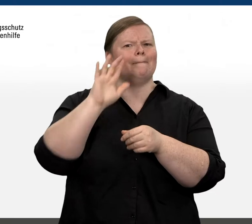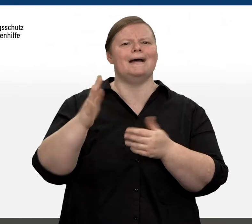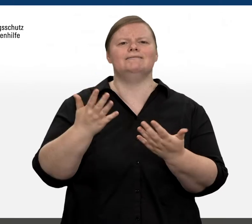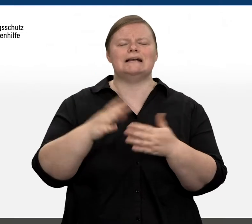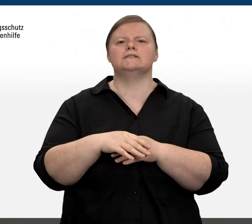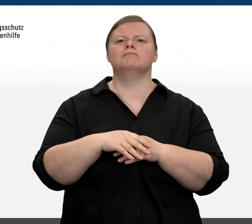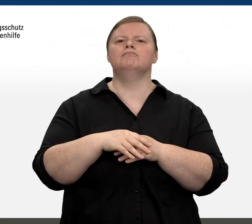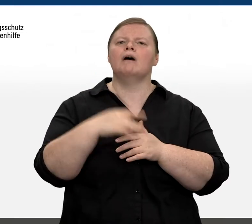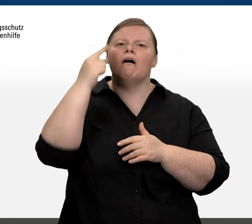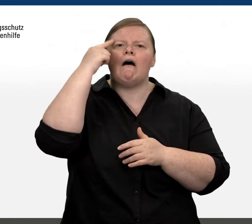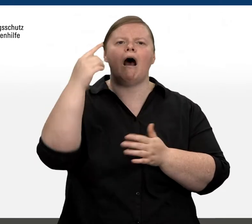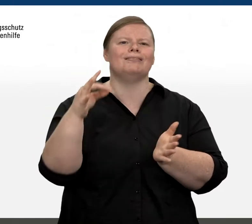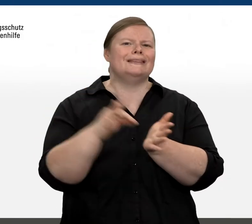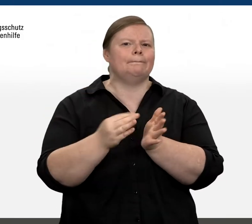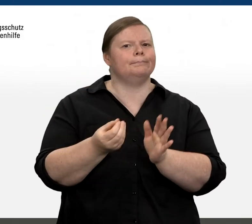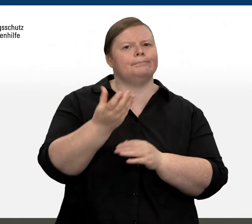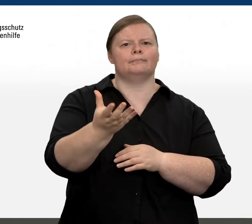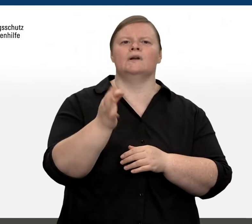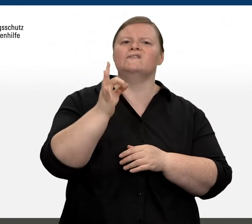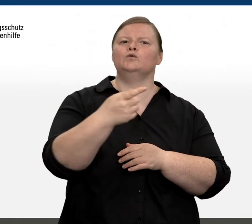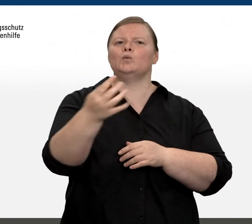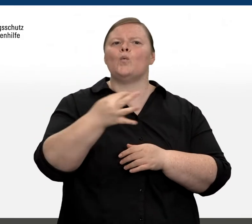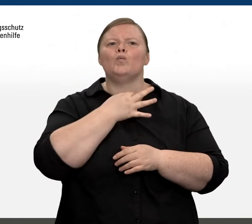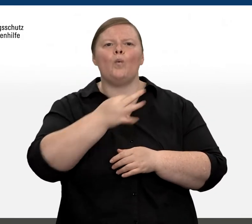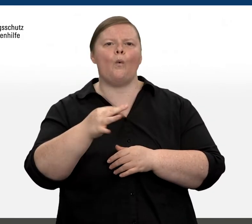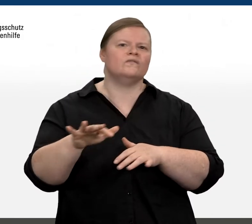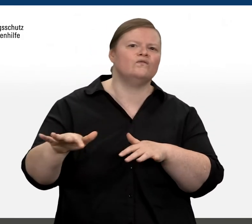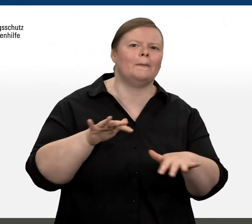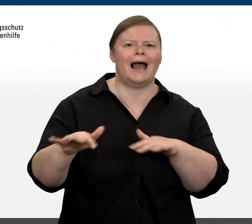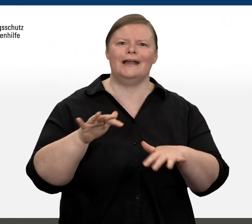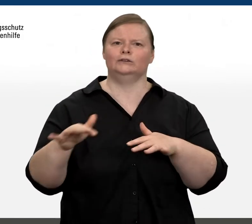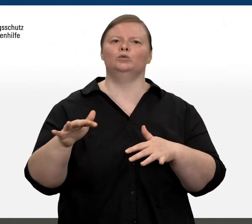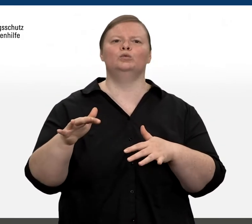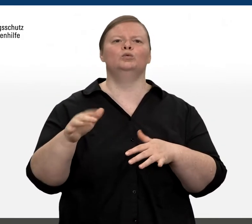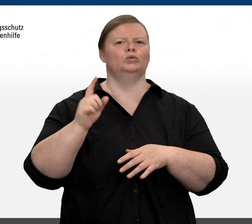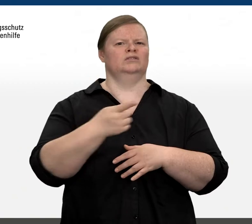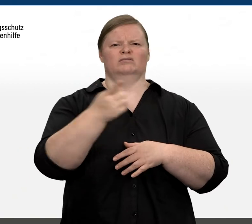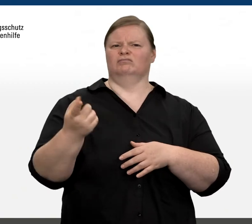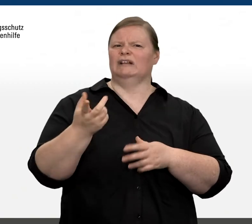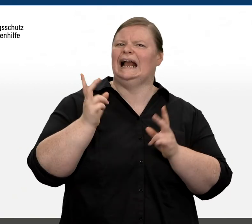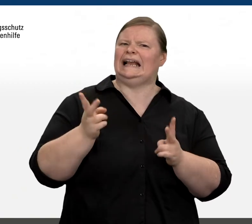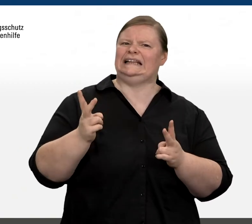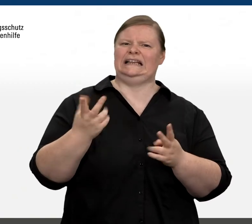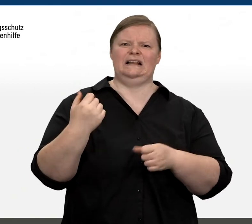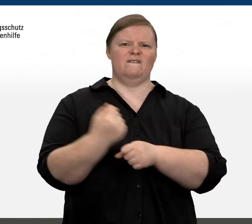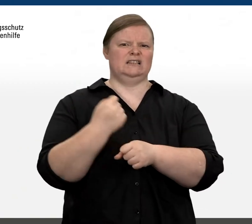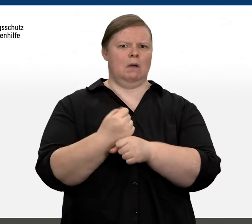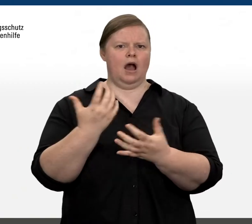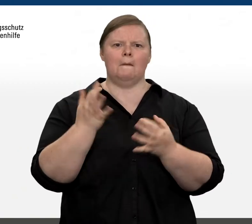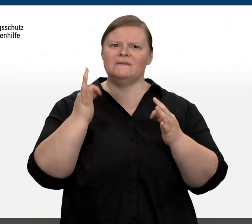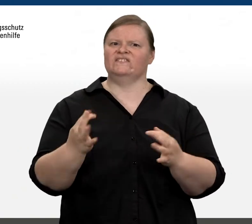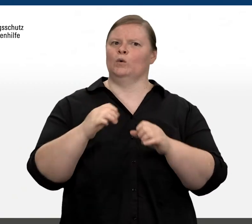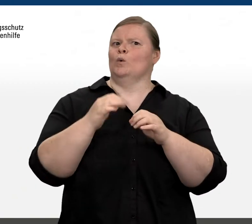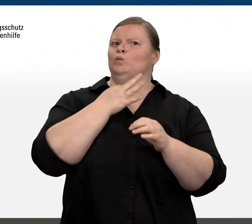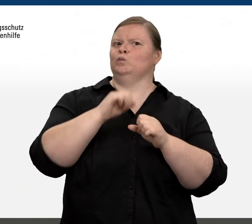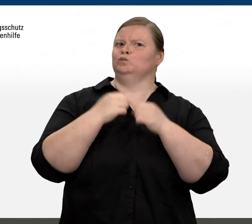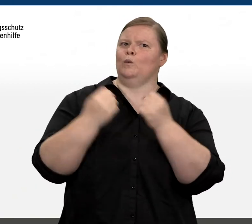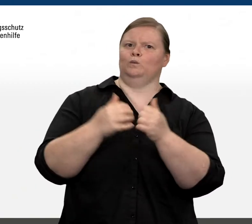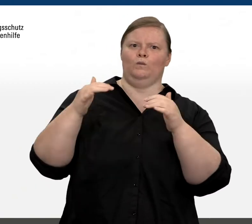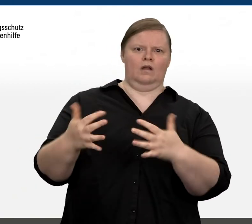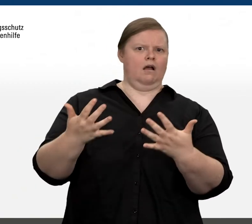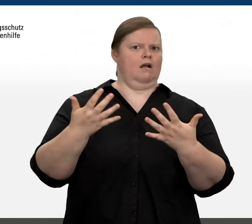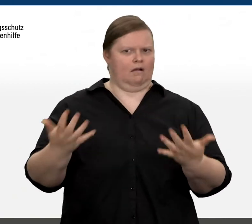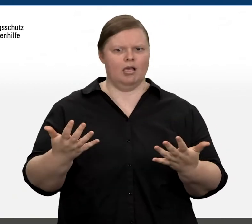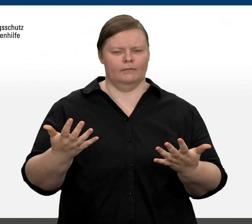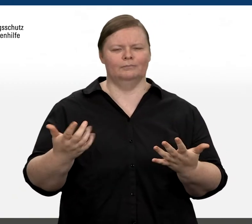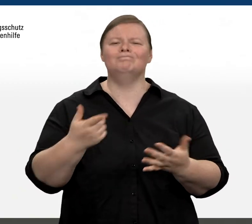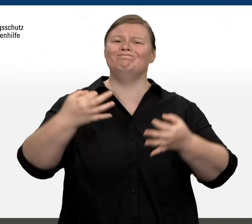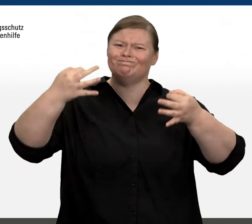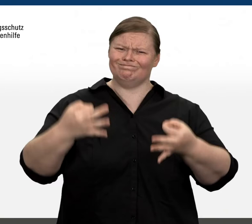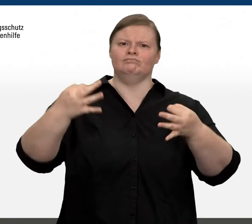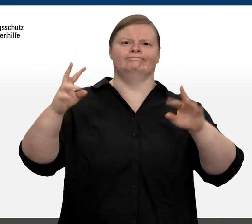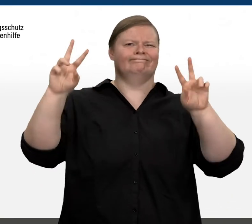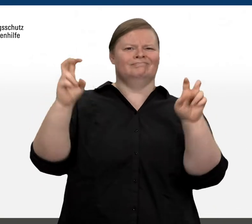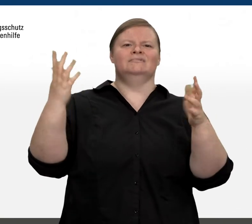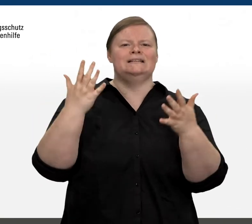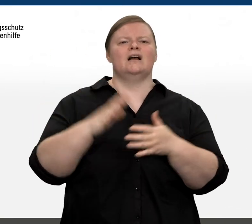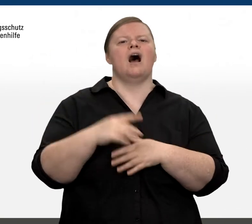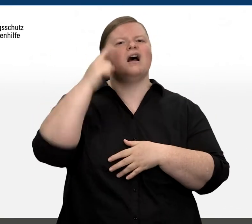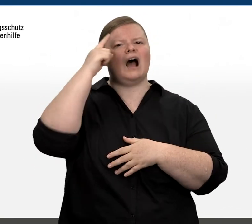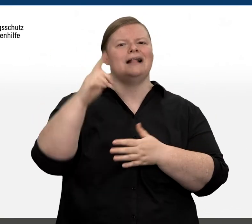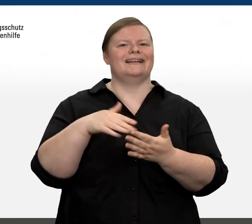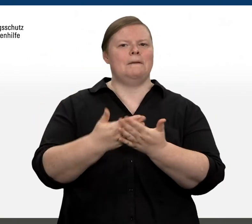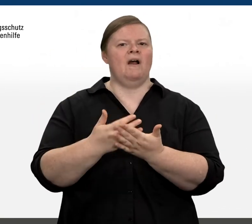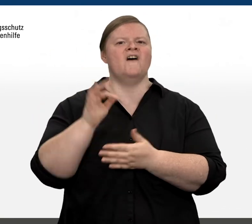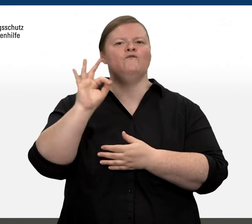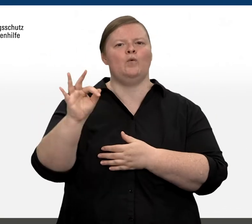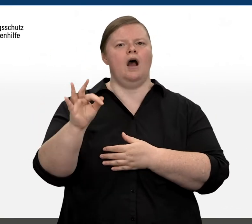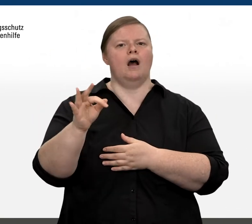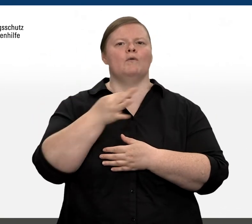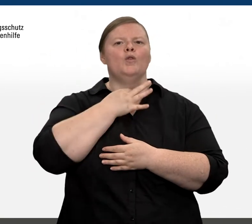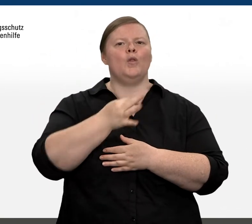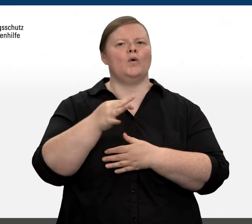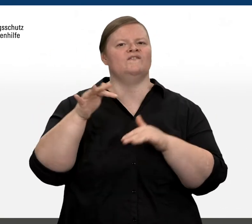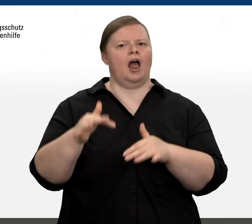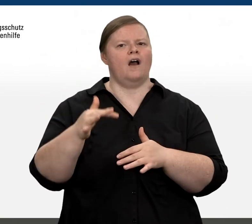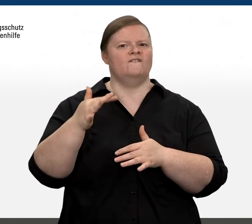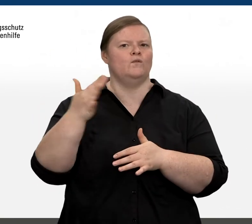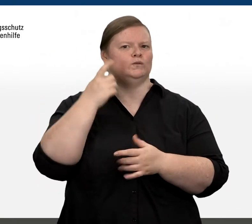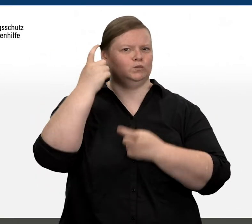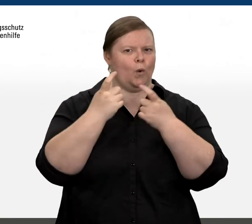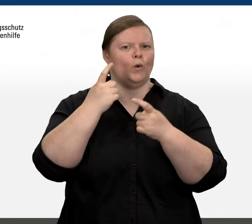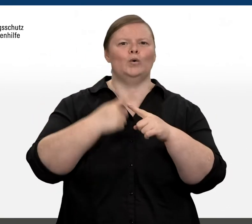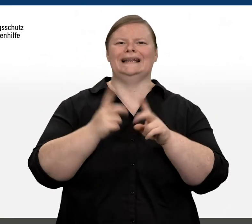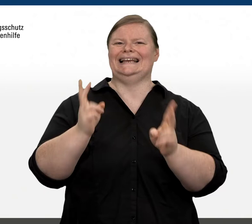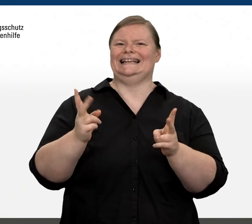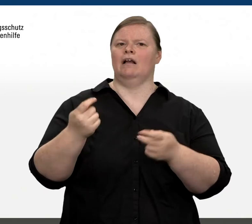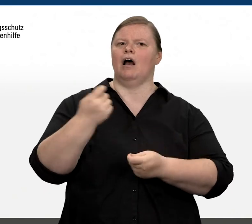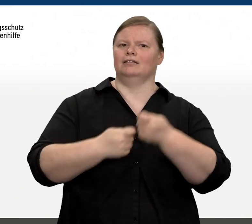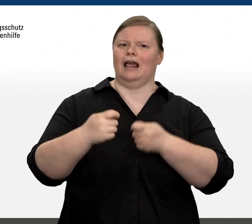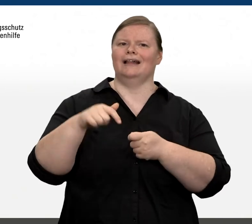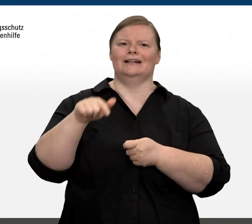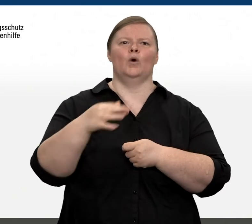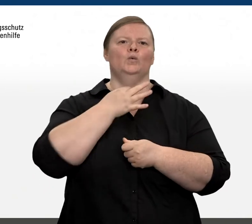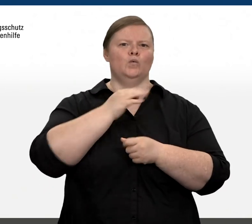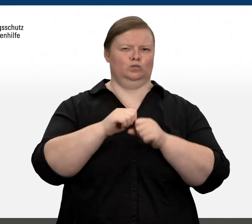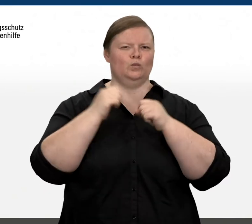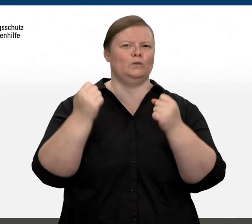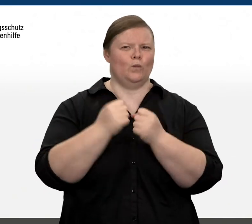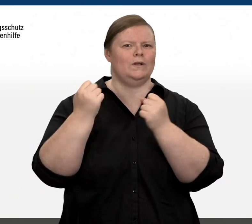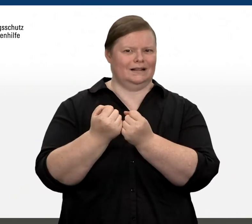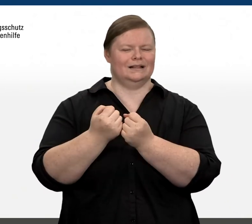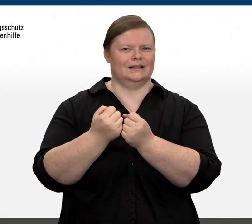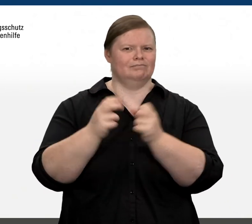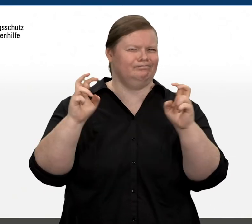"Ratgeber für Notfallvorsorge und richtiges Handeln in Notsituationen"